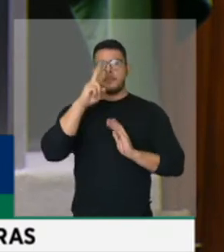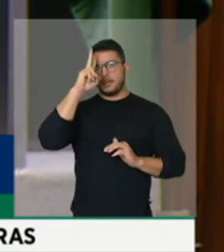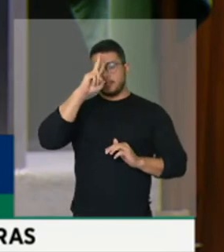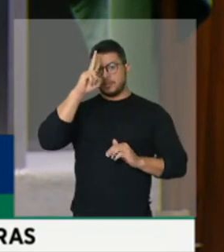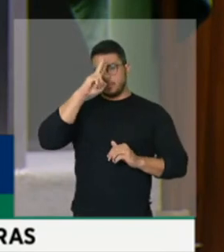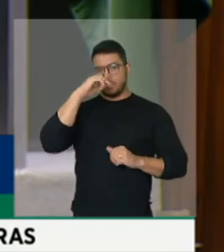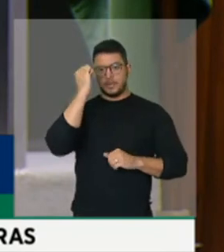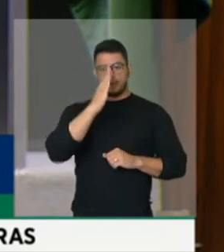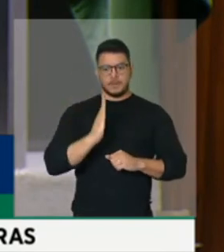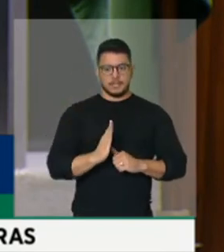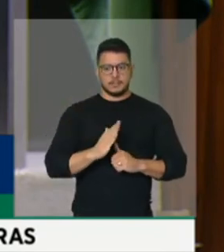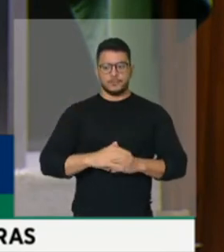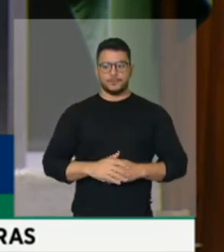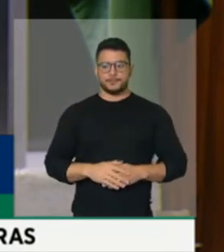FORMA GENTIL ESSE TEMPO. O QUE DIZ RESPEITO ESSA VOTAÇÃO,